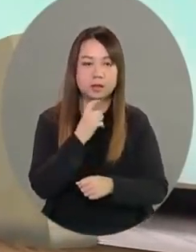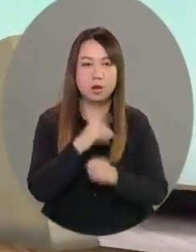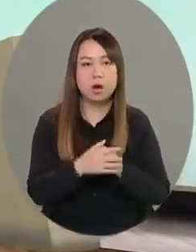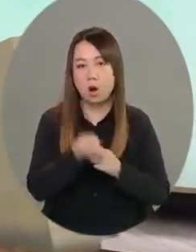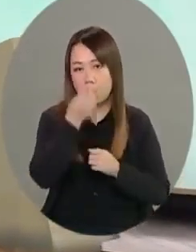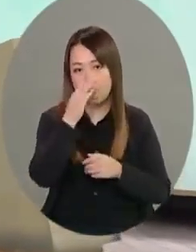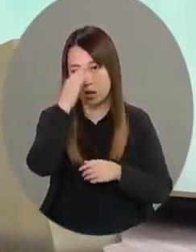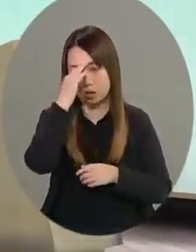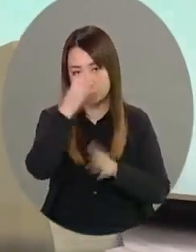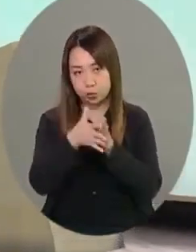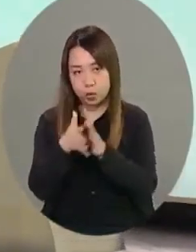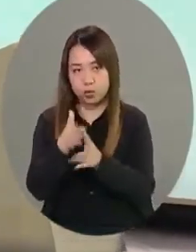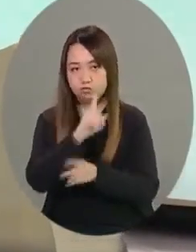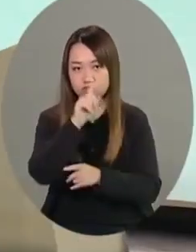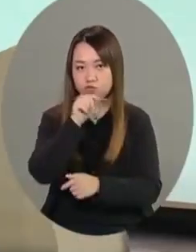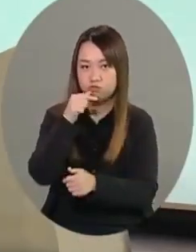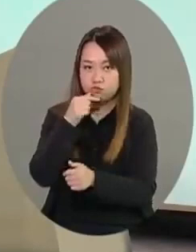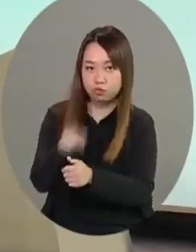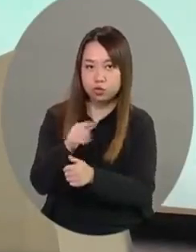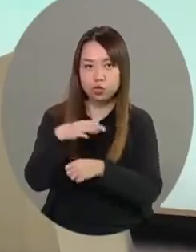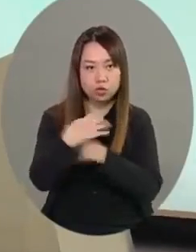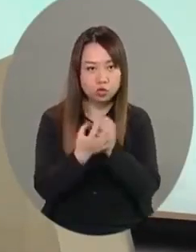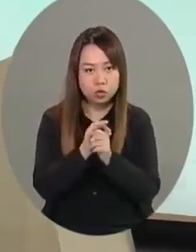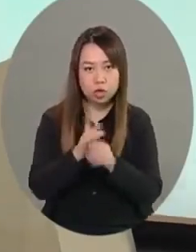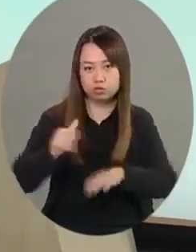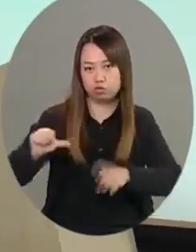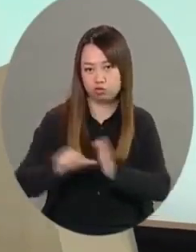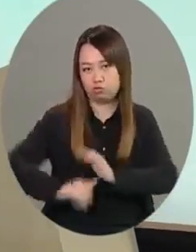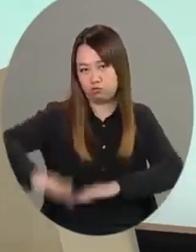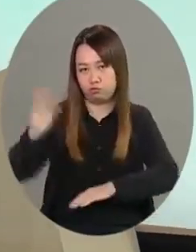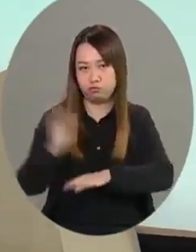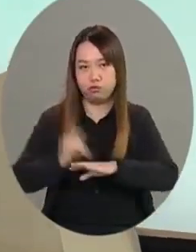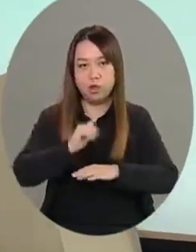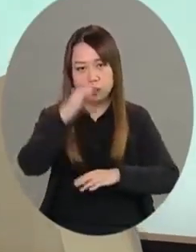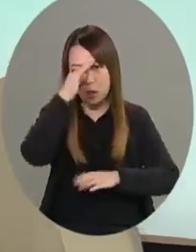香港警队呢曾经被誉为全世界最优秀警队之一